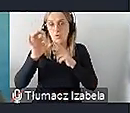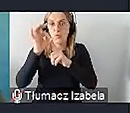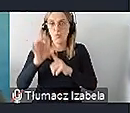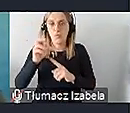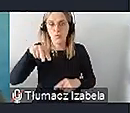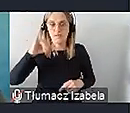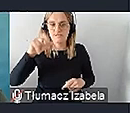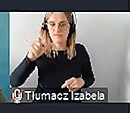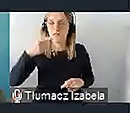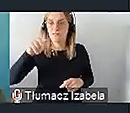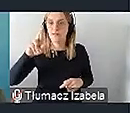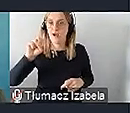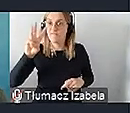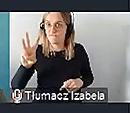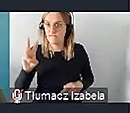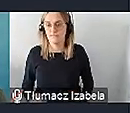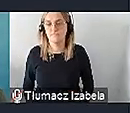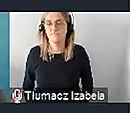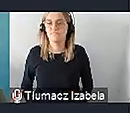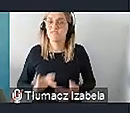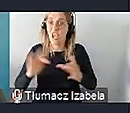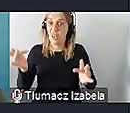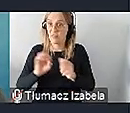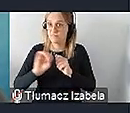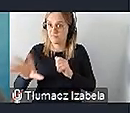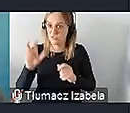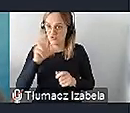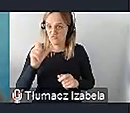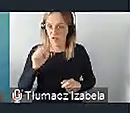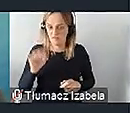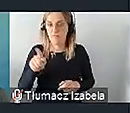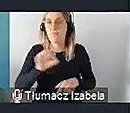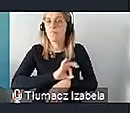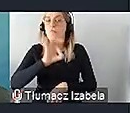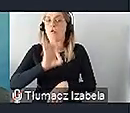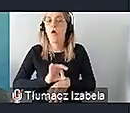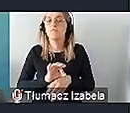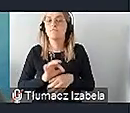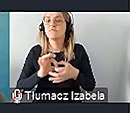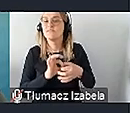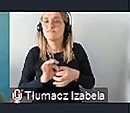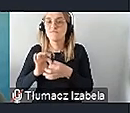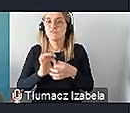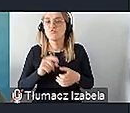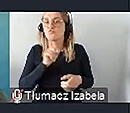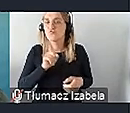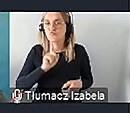Prześlę państwu od razu link na czacie. To jest taki projekt związany ze sztuczną inteligencją.